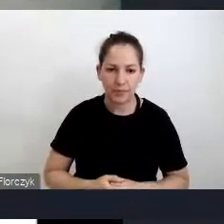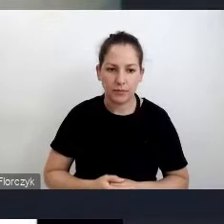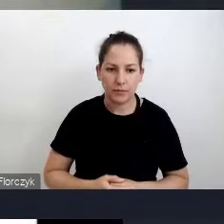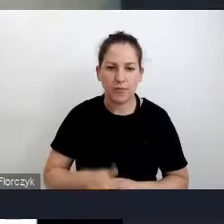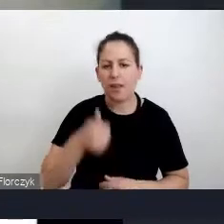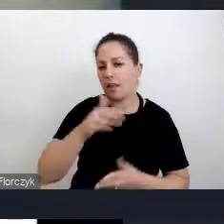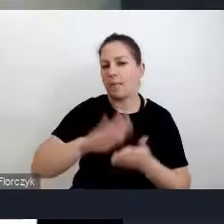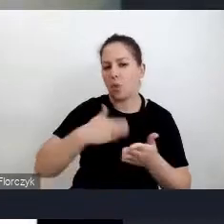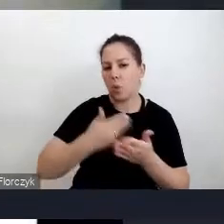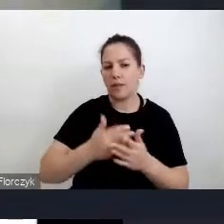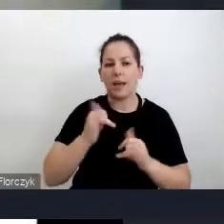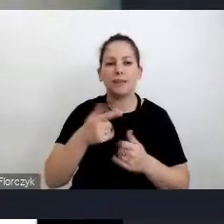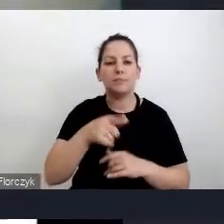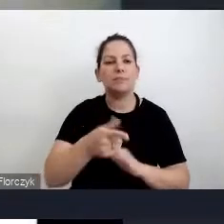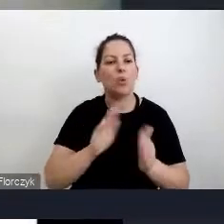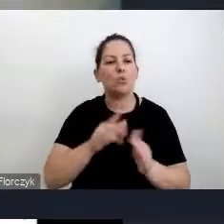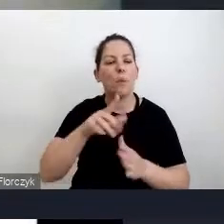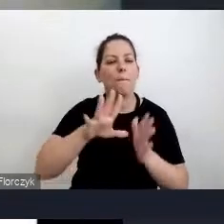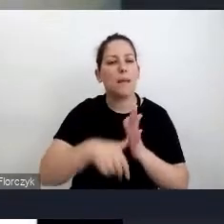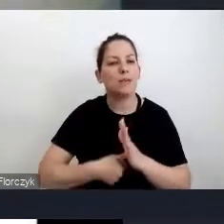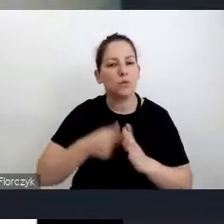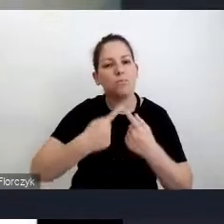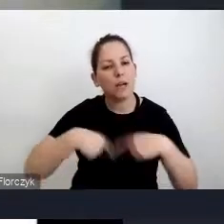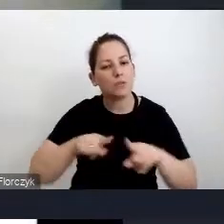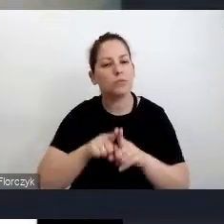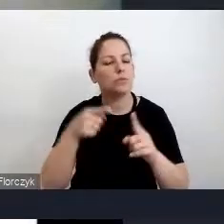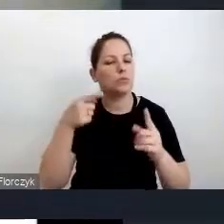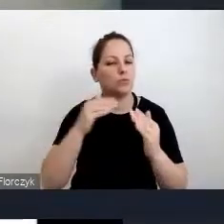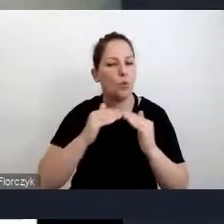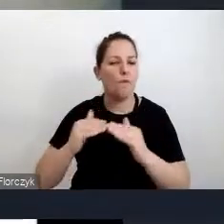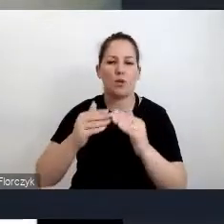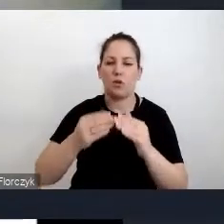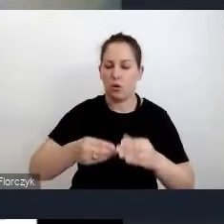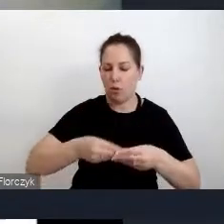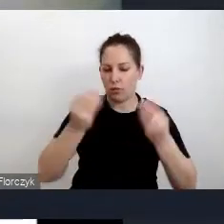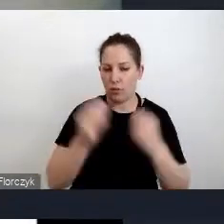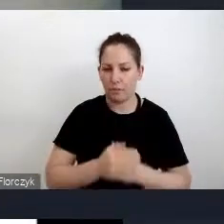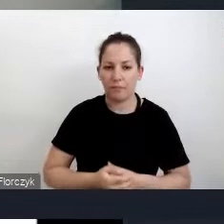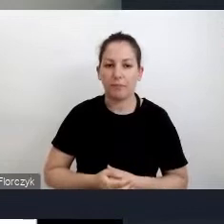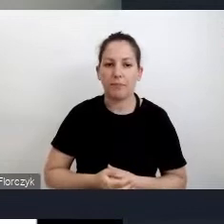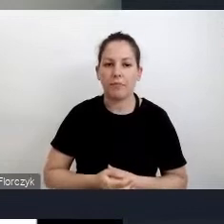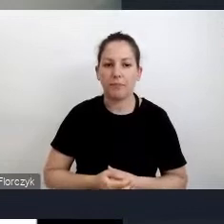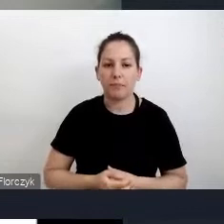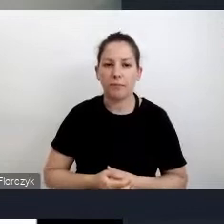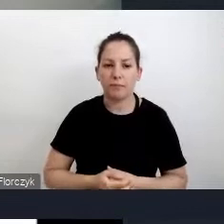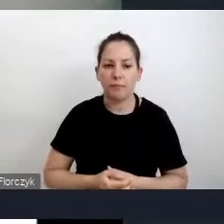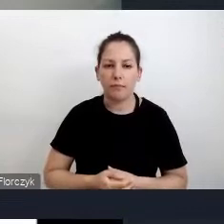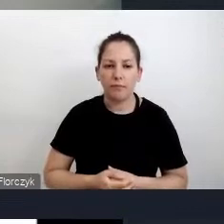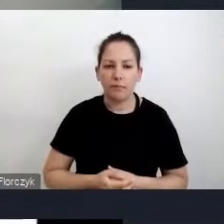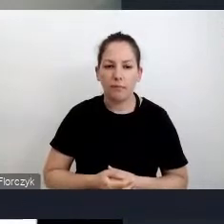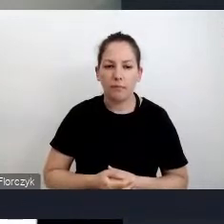w jaki sposób miasto realizuje Cele Zrównoważonego Rozwoju. W Kłajpedzie na Litwie zaczęto identyfikować synergię